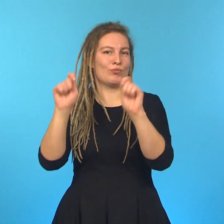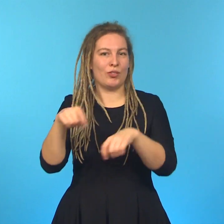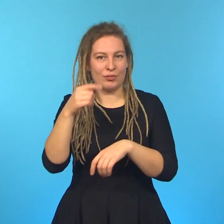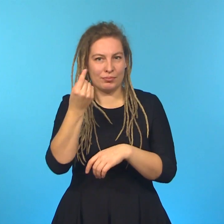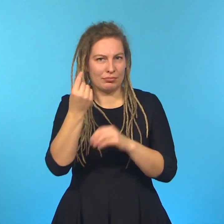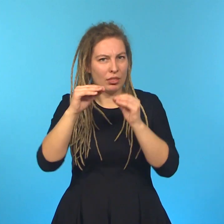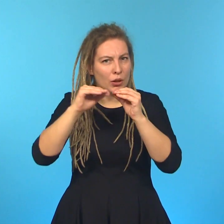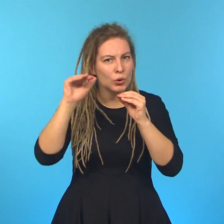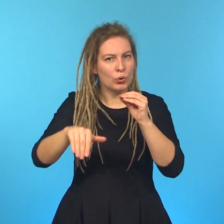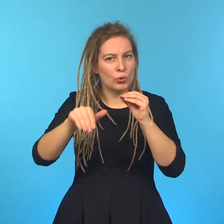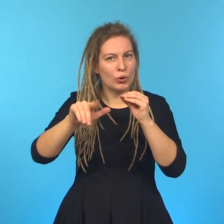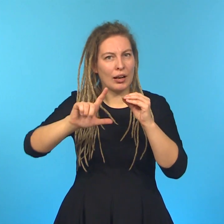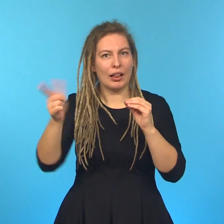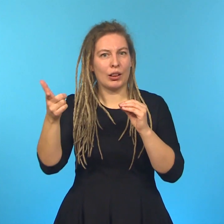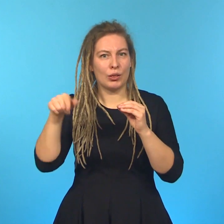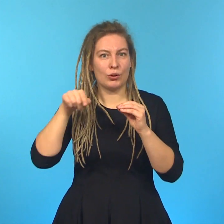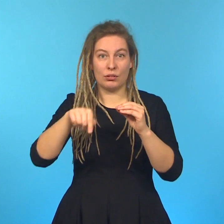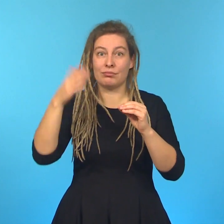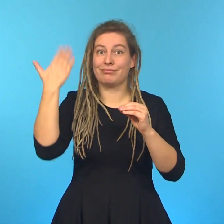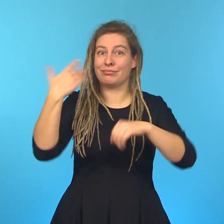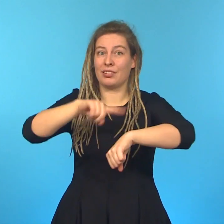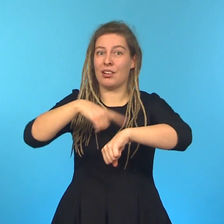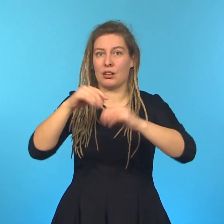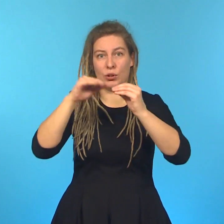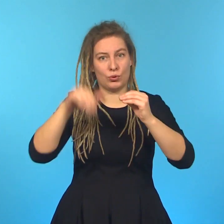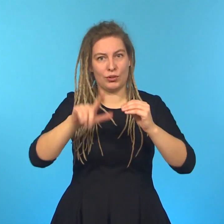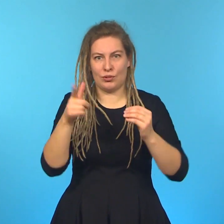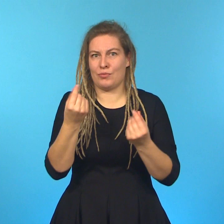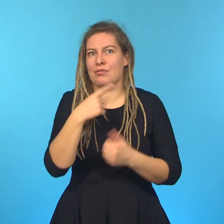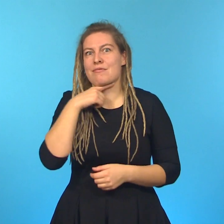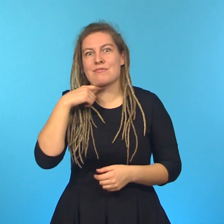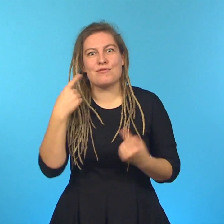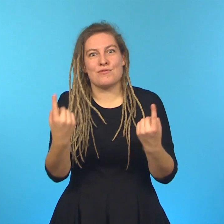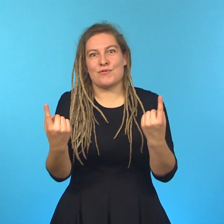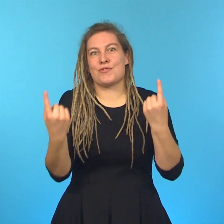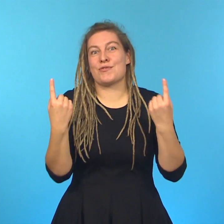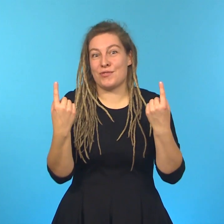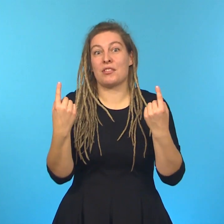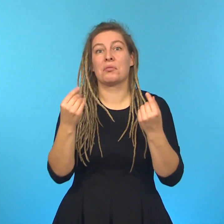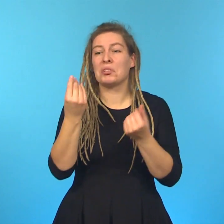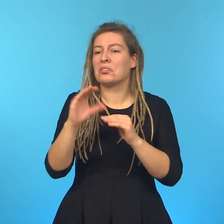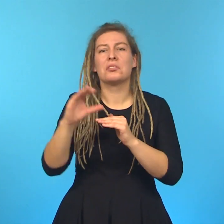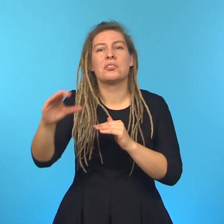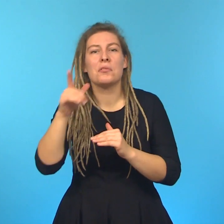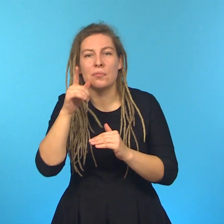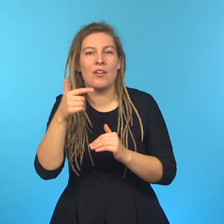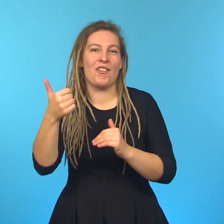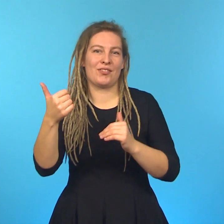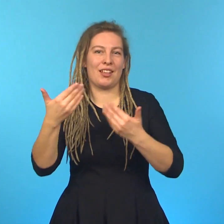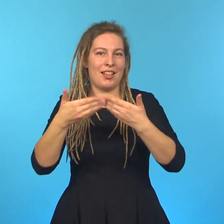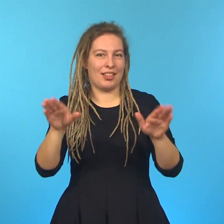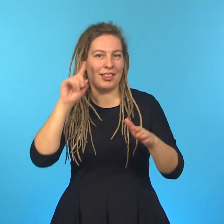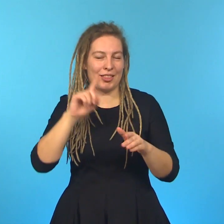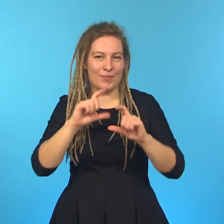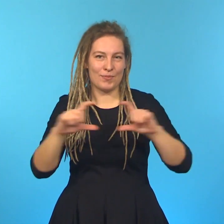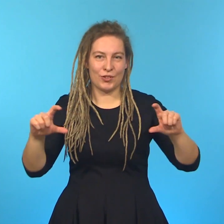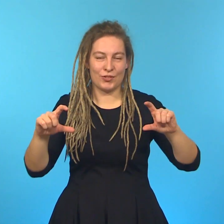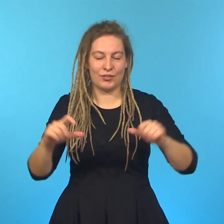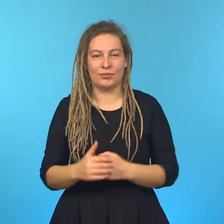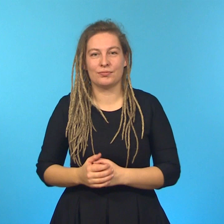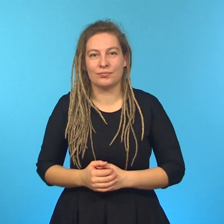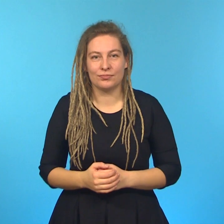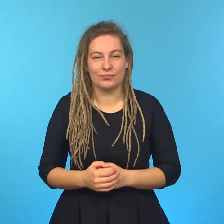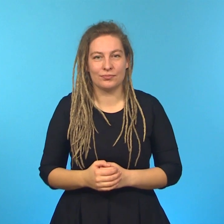kurčiųjų mokyklai steigti Petras Radzvickas paliko didelę tais laikais sumą – 10 000 litų.